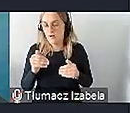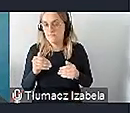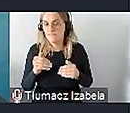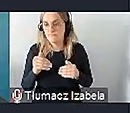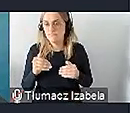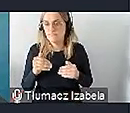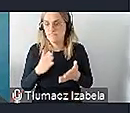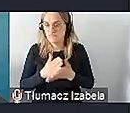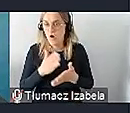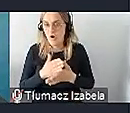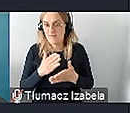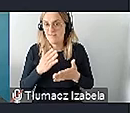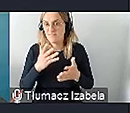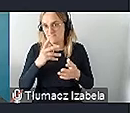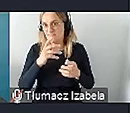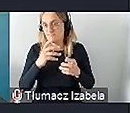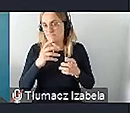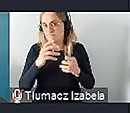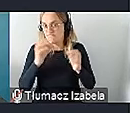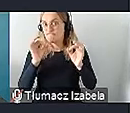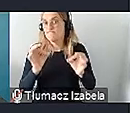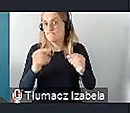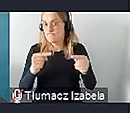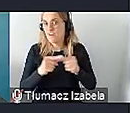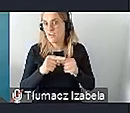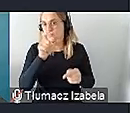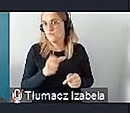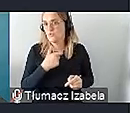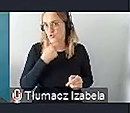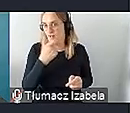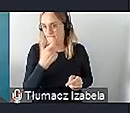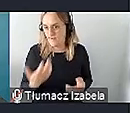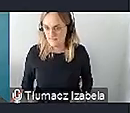w identyfikacji tego rysunku jako żyrafy.